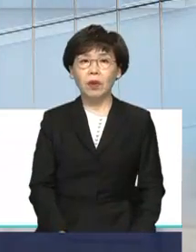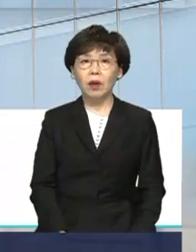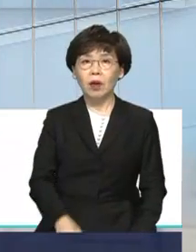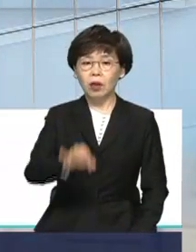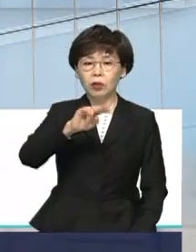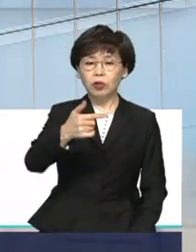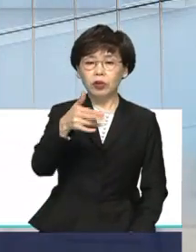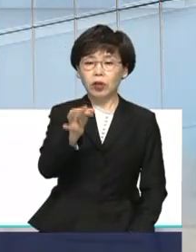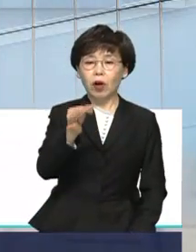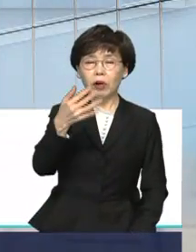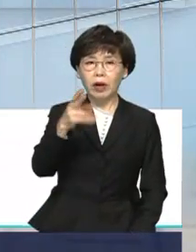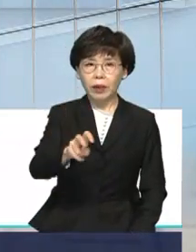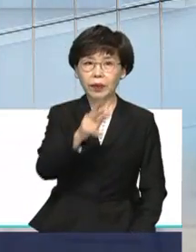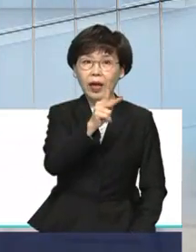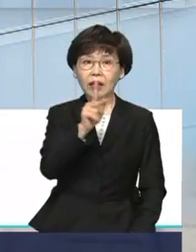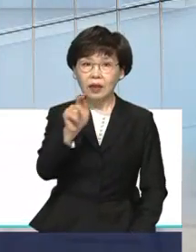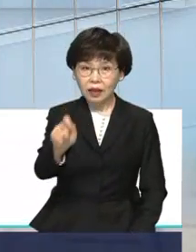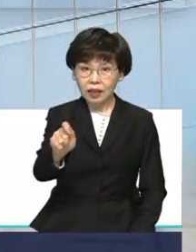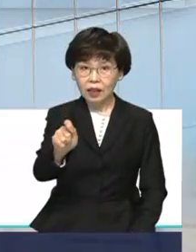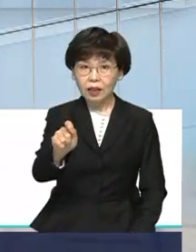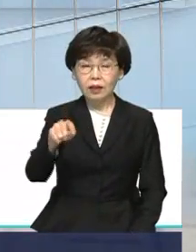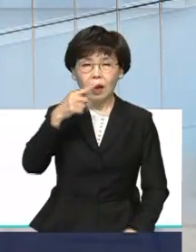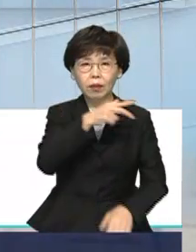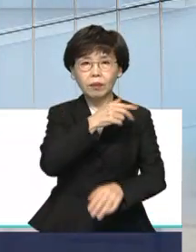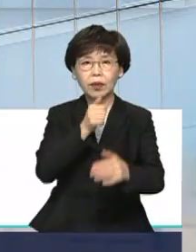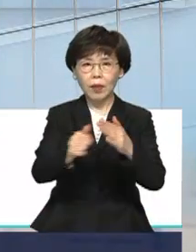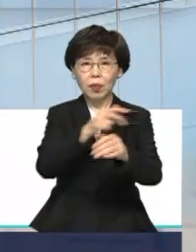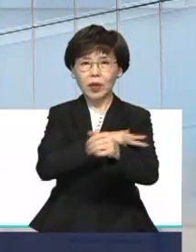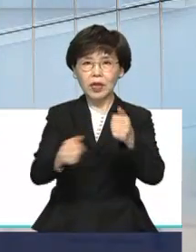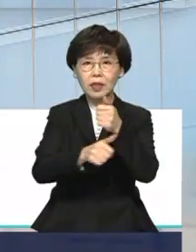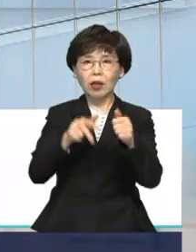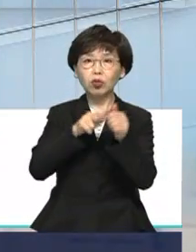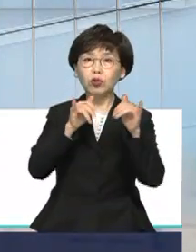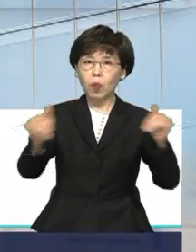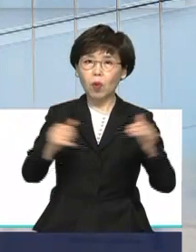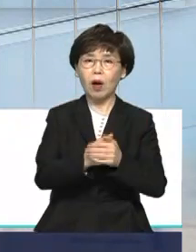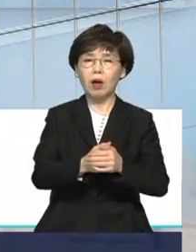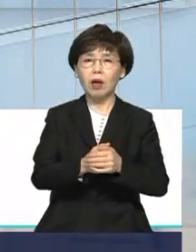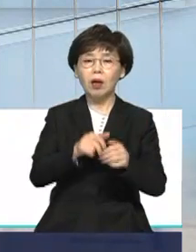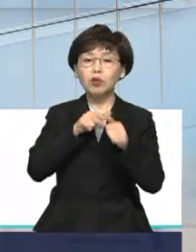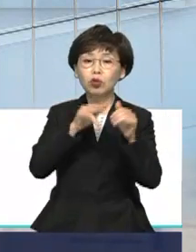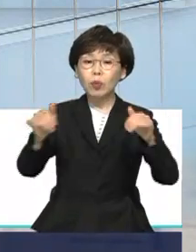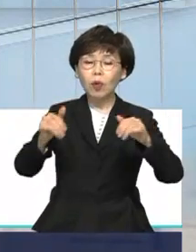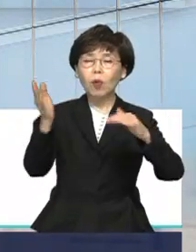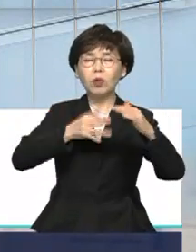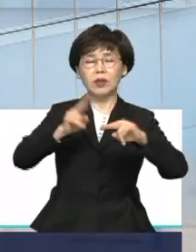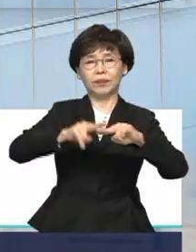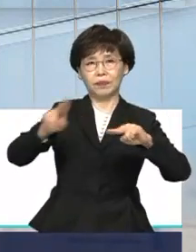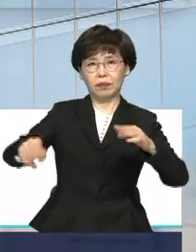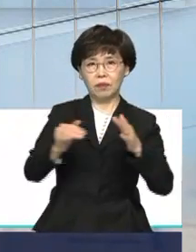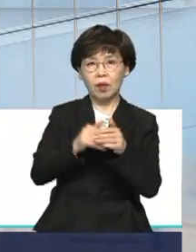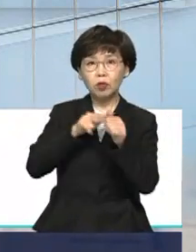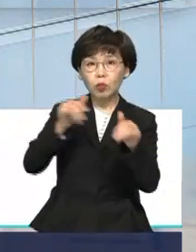(앵커) 윤경림 KT 차기 대표이사 후보가 후보직에서 공식 사퇴했습니다. 후보로 내정된 지 20일 만입니다.